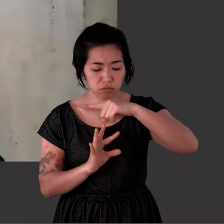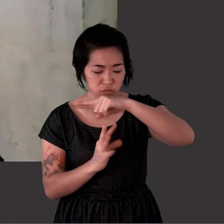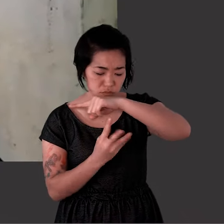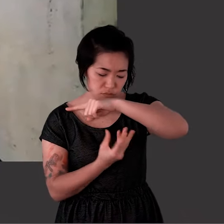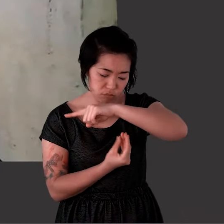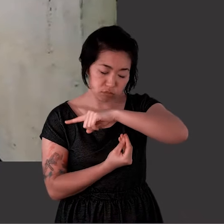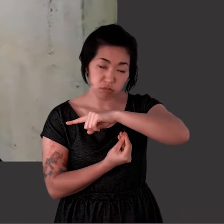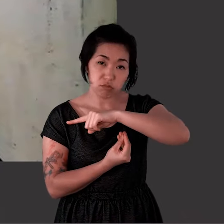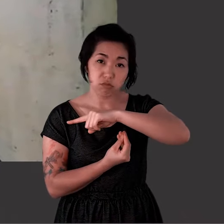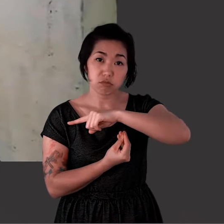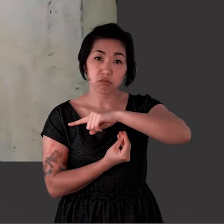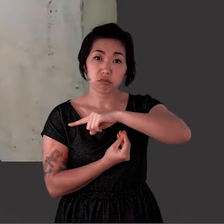Entramos como larvas,